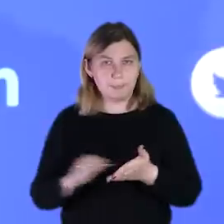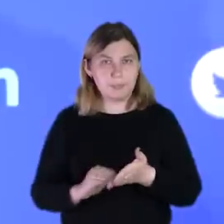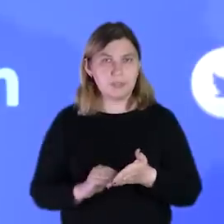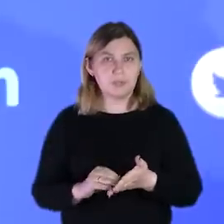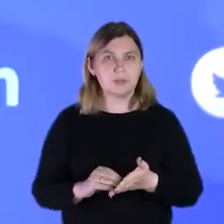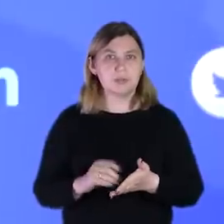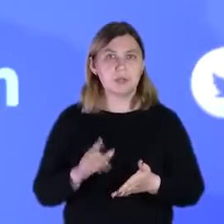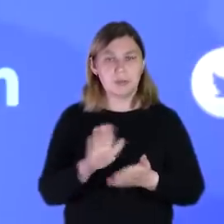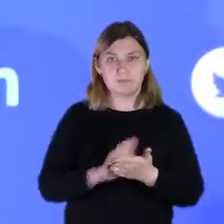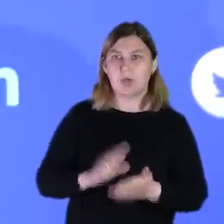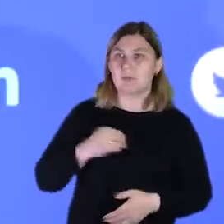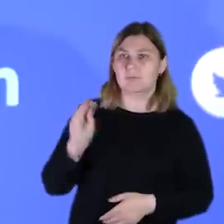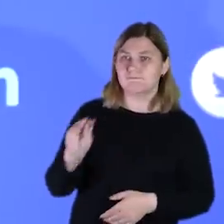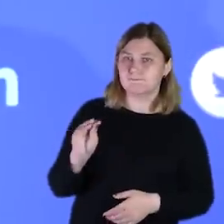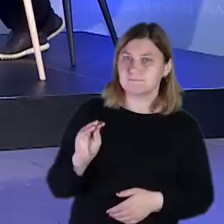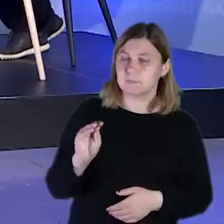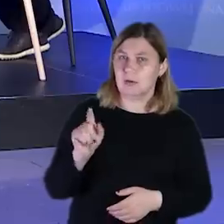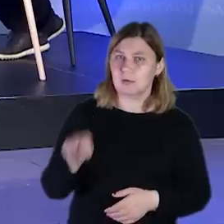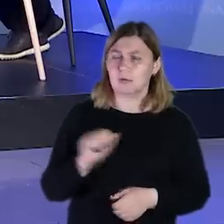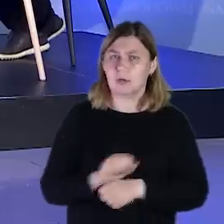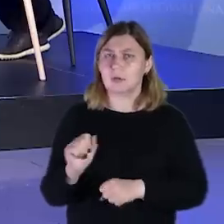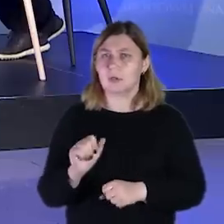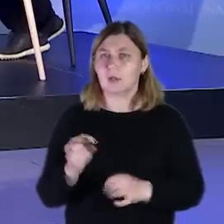w województwie... -Przepraszam, wejdę w słowo, panie doktorze. W tej chwili